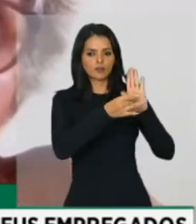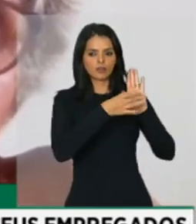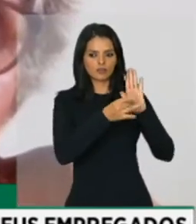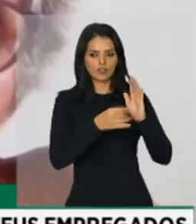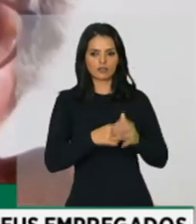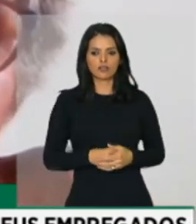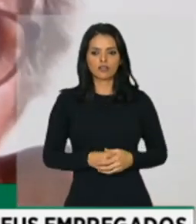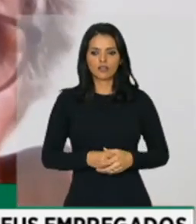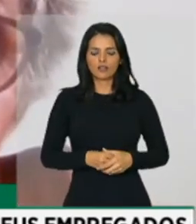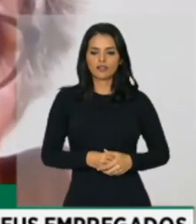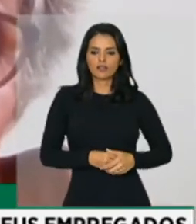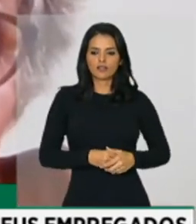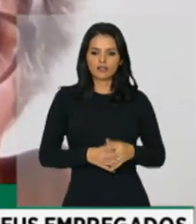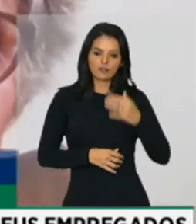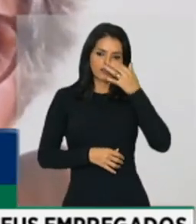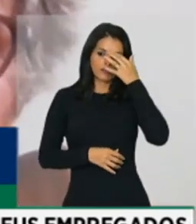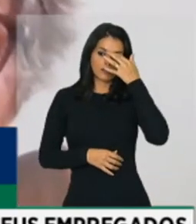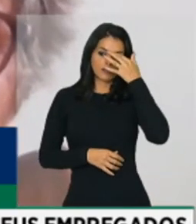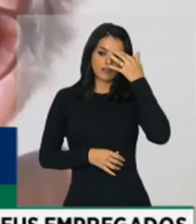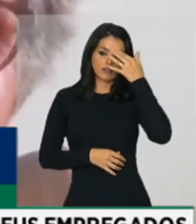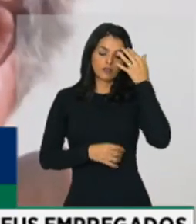REALMENTE PEDAÇOS DE UMA PRIORIDADE QUE ESTÁ SENDO